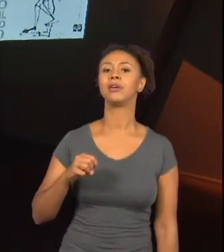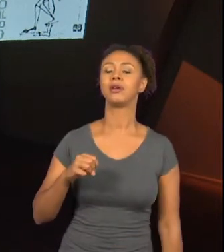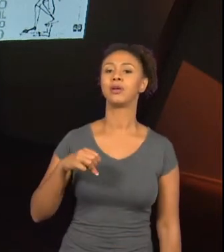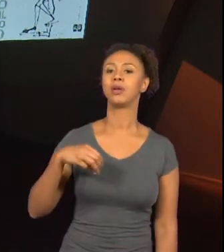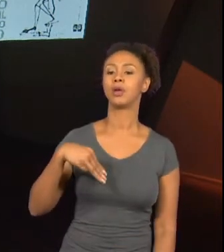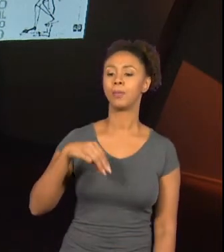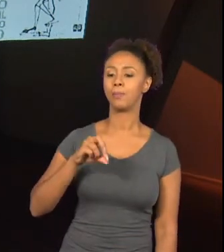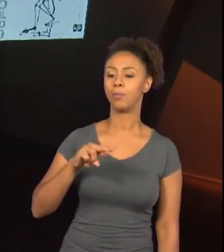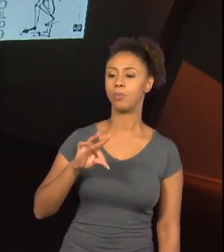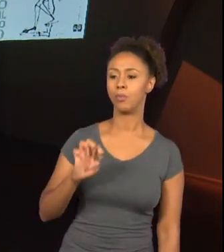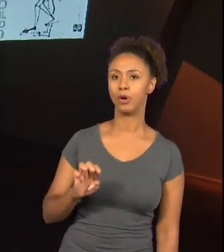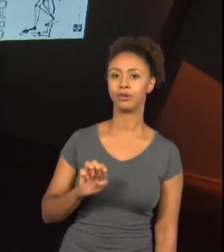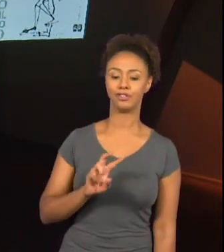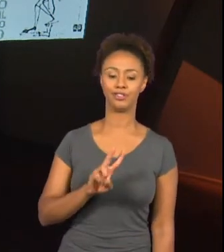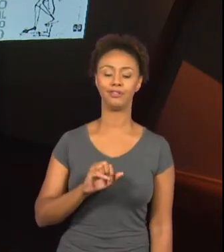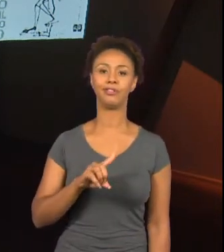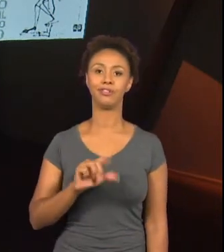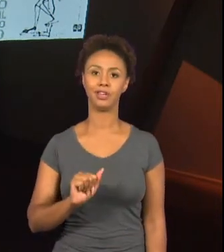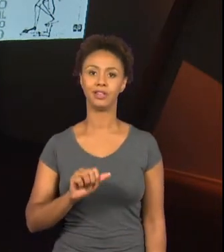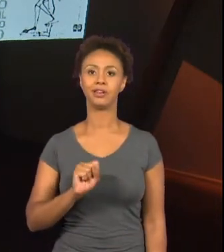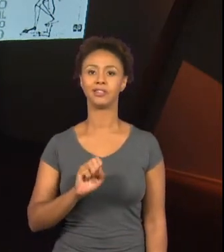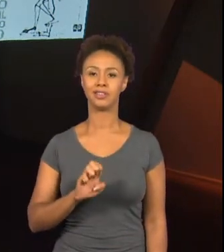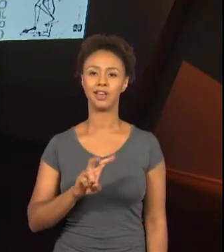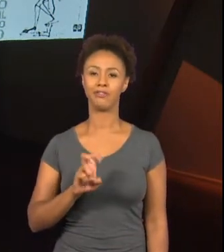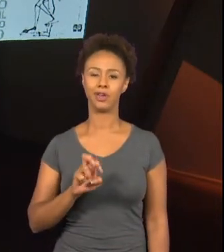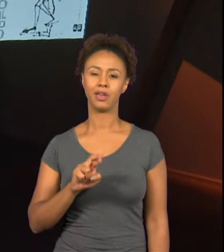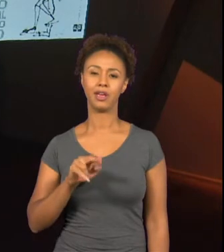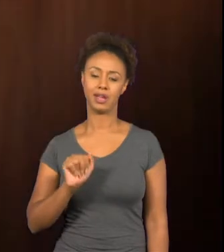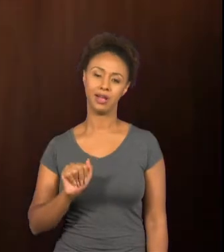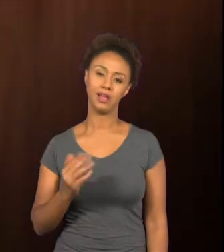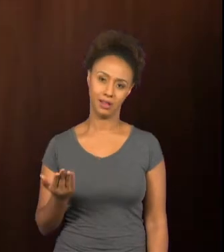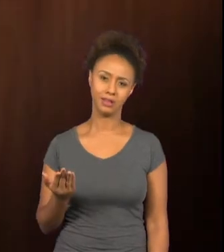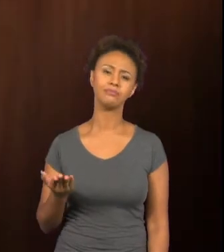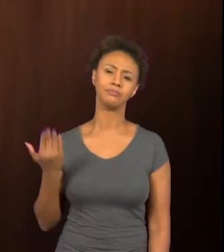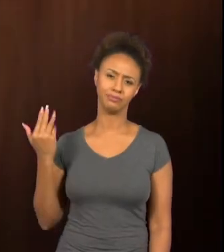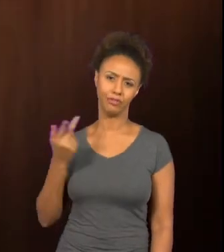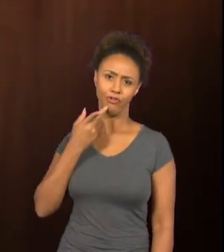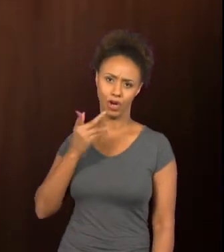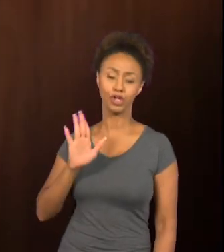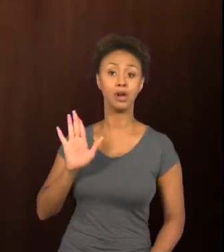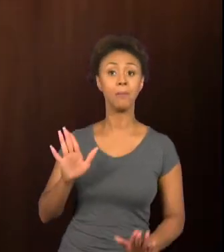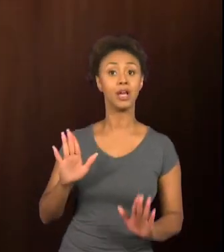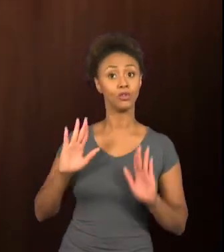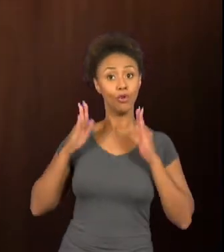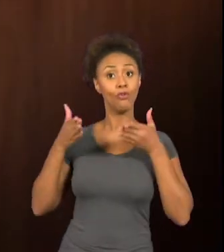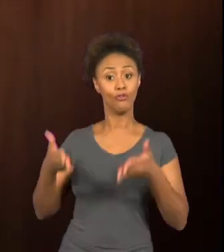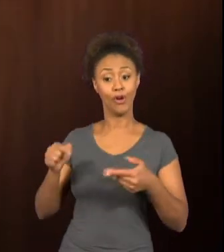RETOMAMOS AQUI ESPECIFICAMENTE PARA FALAR DISSO, DESSA NOSSA TÓPICA DA SEMANA.